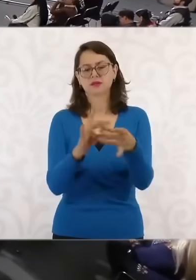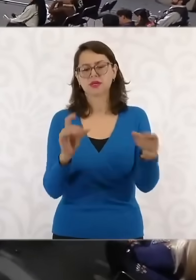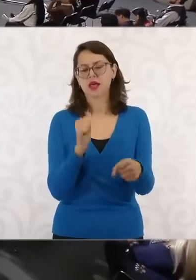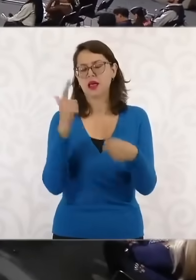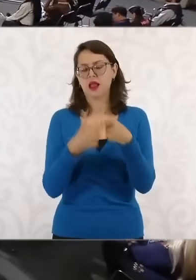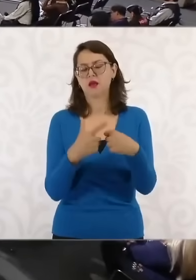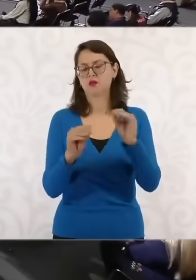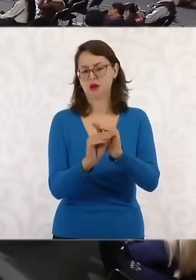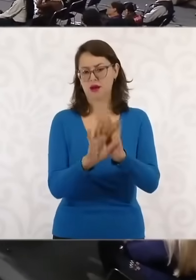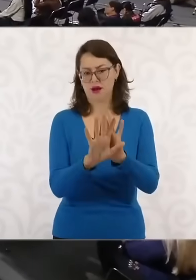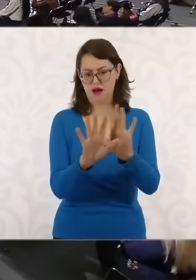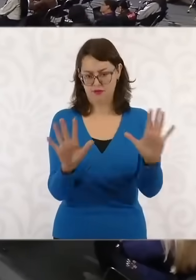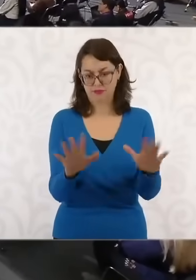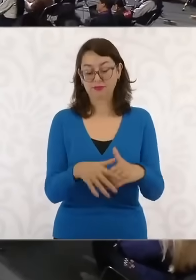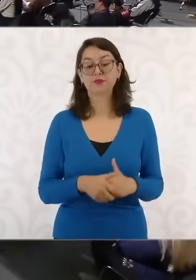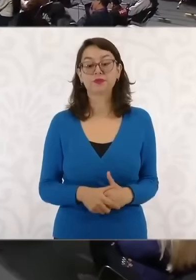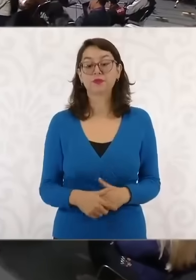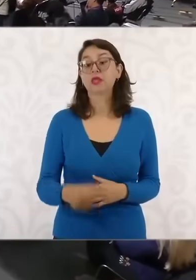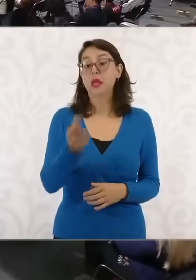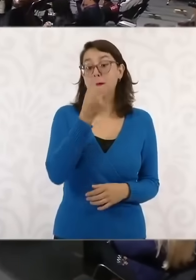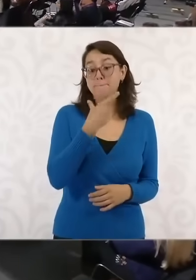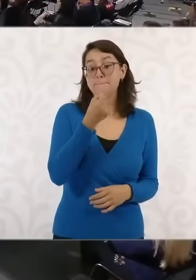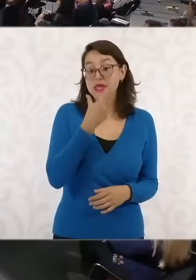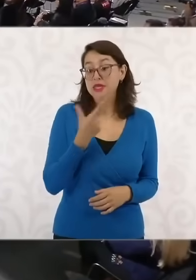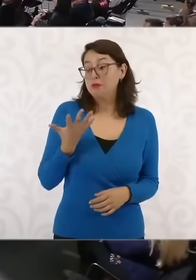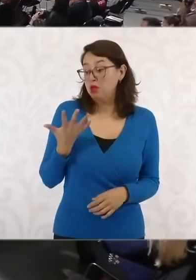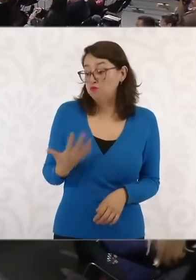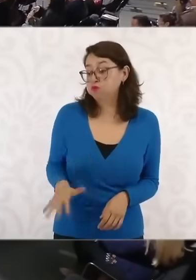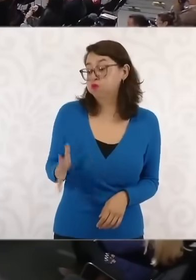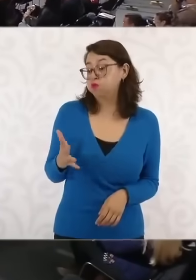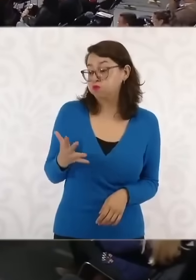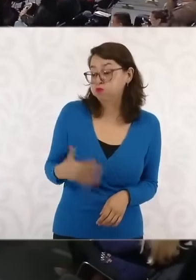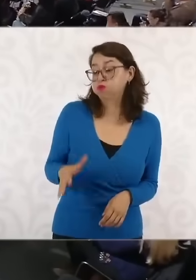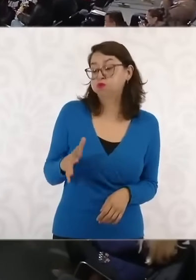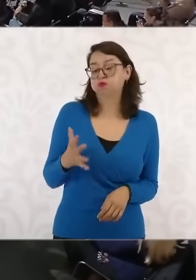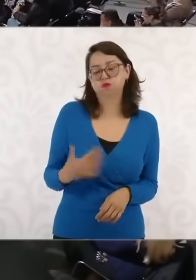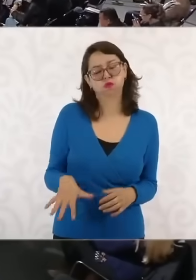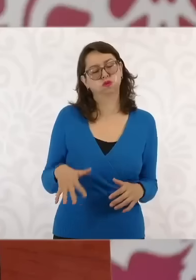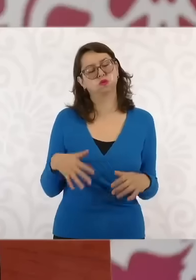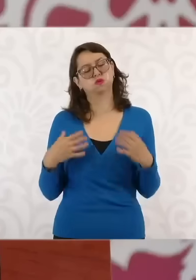la búsqueda de los medicamentos, pues se ha hecho un esfuerzo enorme de equipo y entonces,